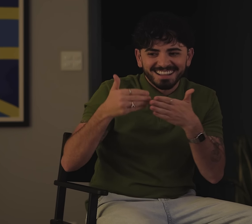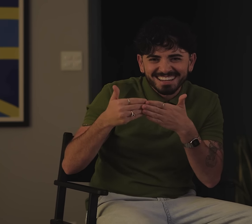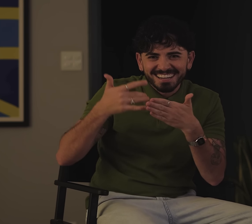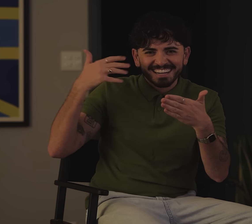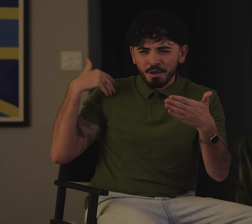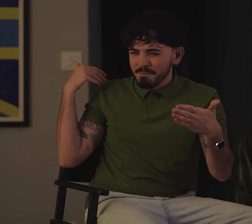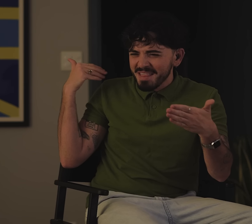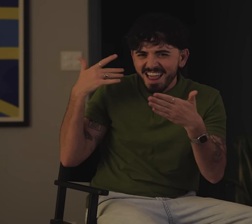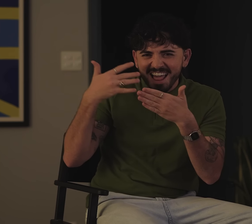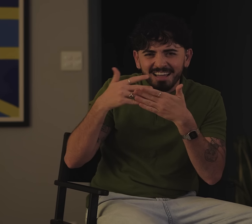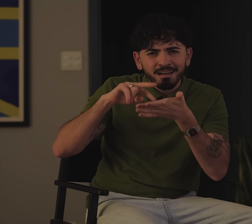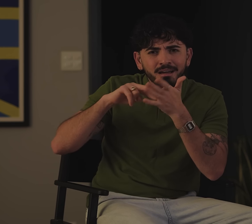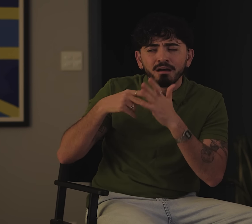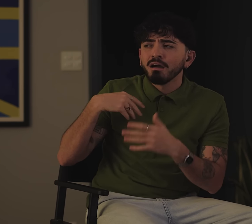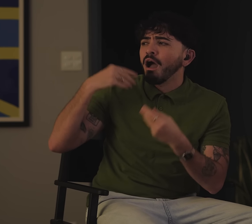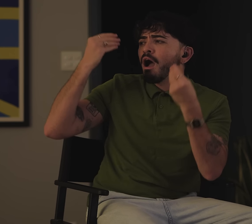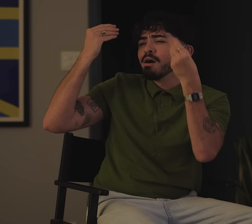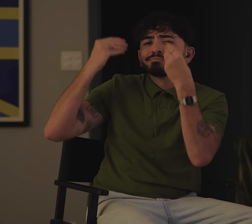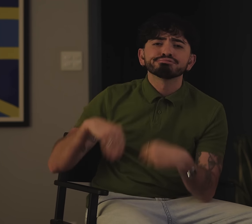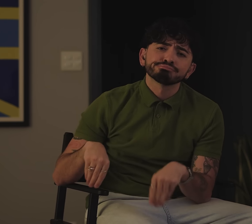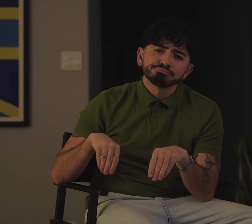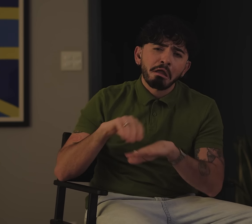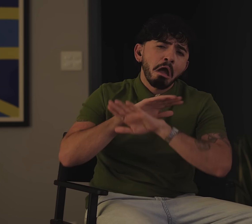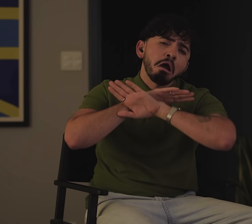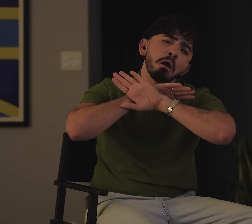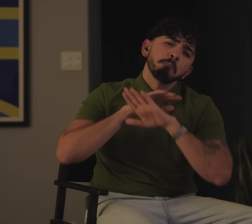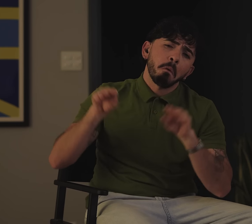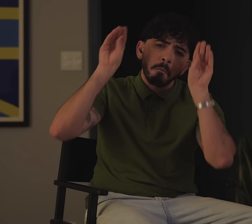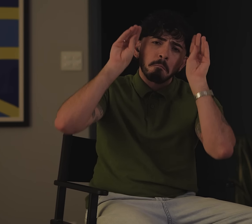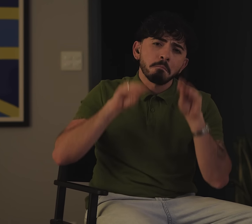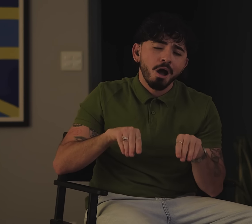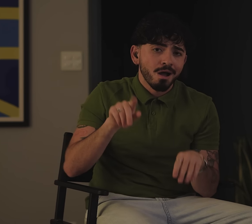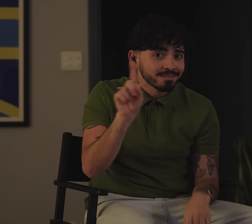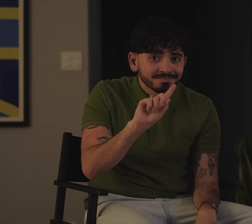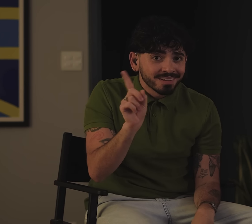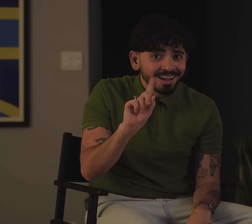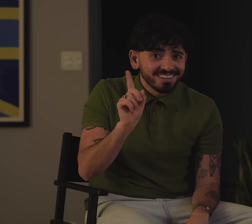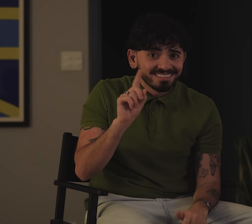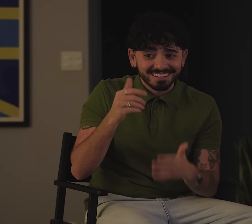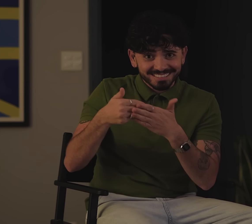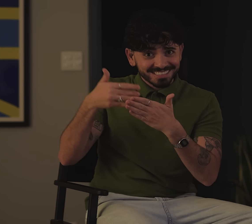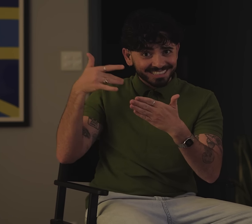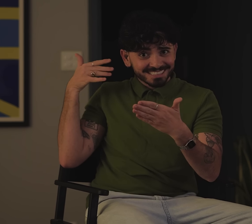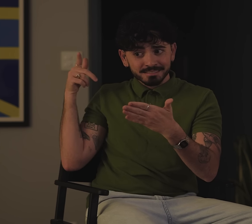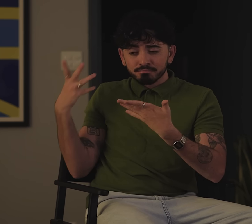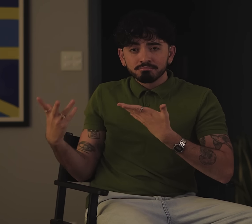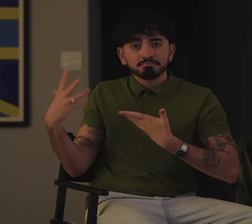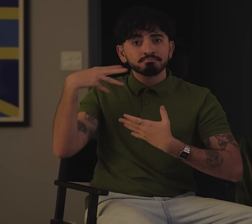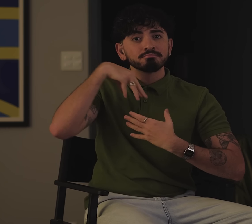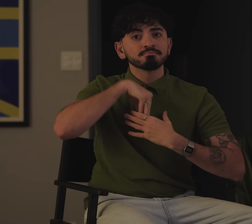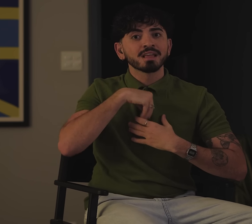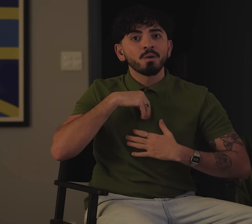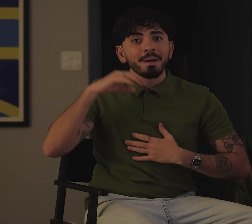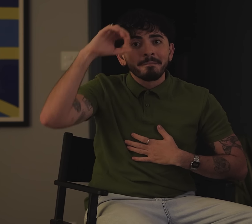Isso não significa que deixei de acreditar em tudo o que construímos ou no propósito que sempre me trouxe até aqui. Essa história faz parte de mim e sempre vai fazer.